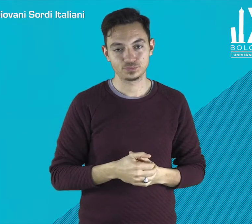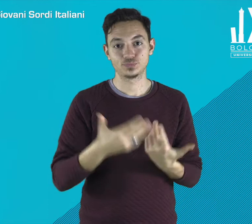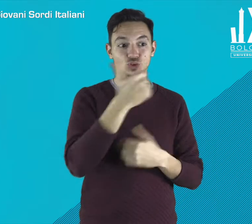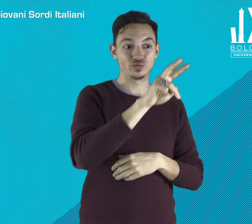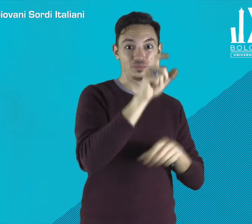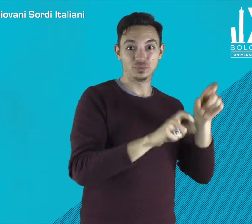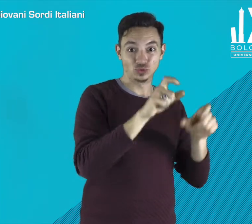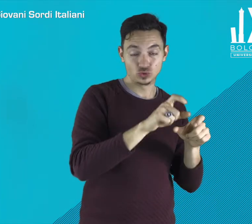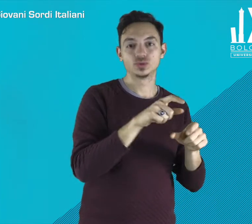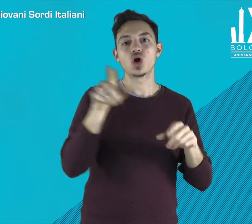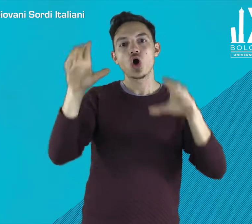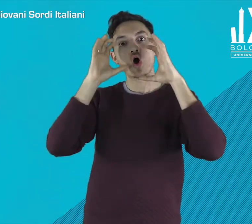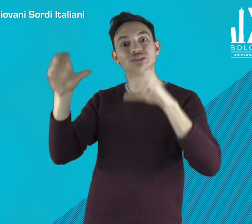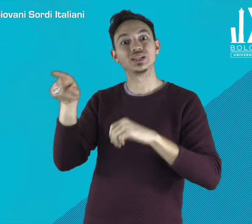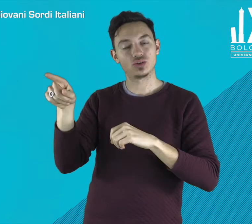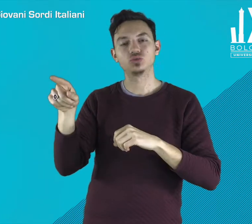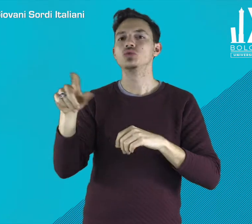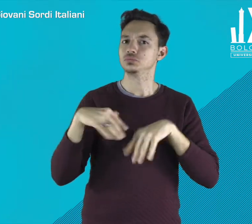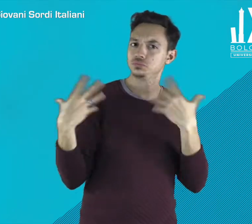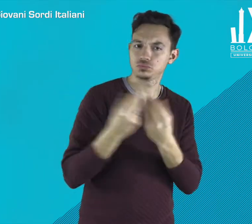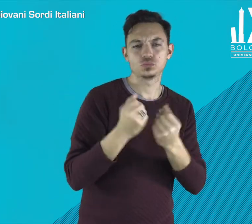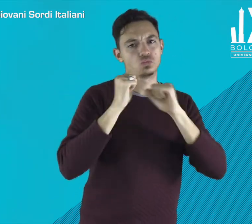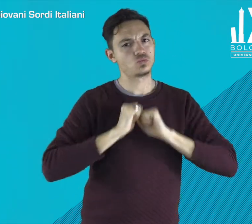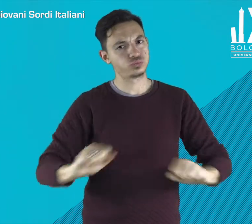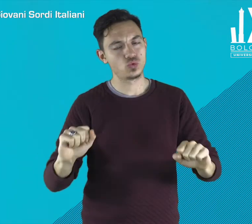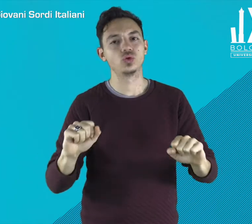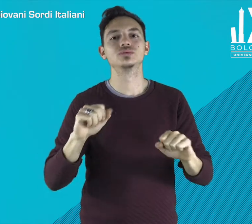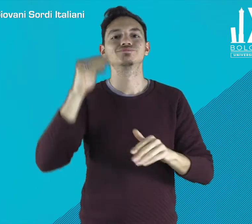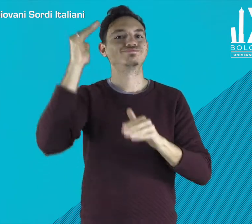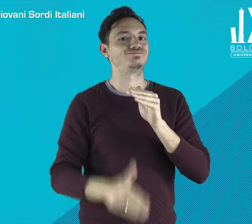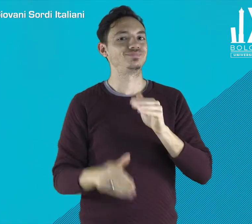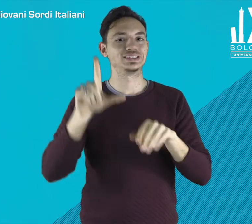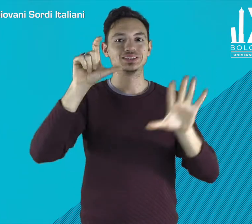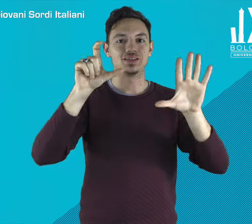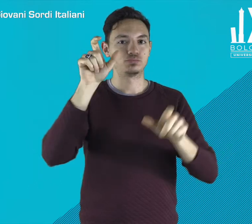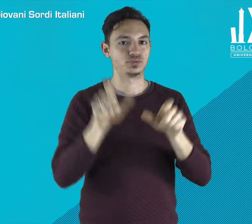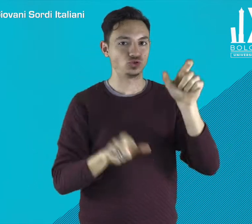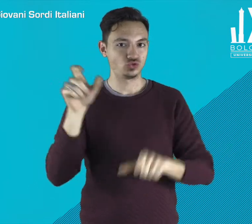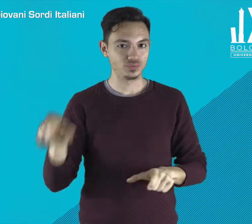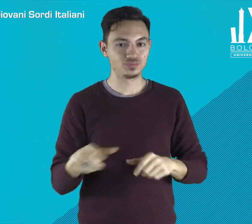tra le 120 persone gli osservatori potranno venire insieme ma i loro posti sono limitati a 70,